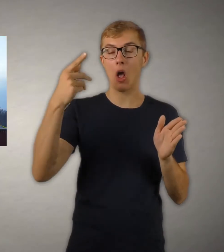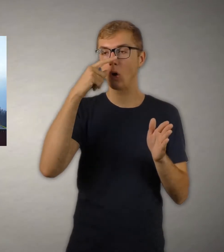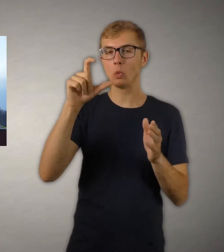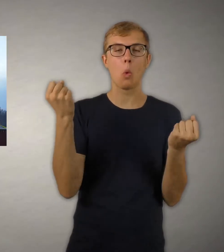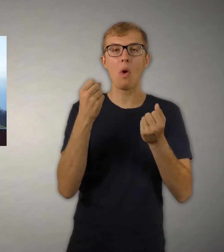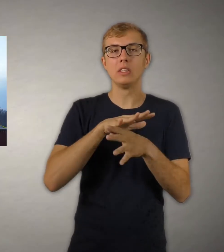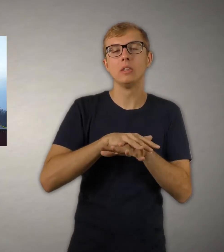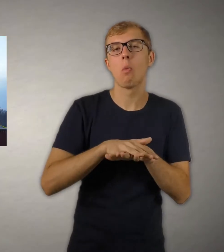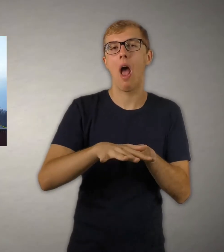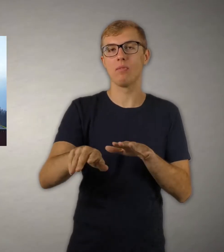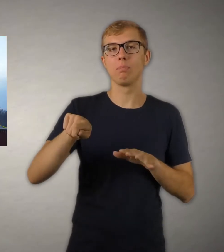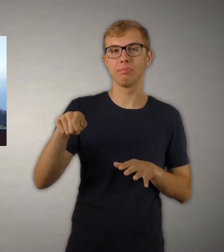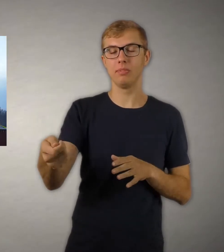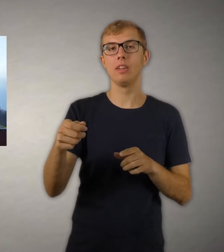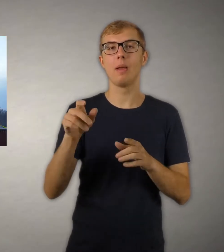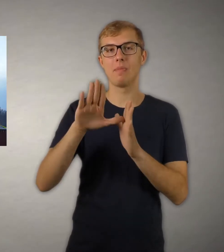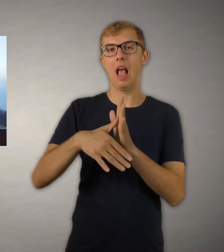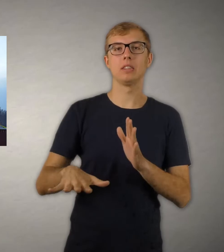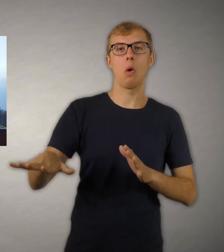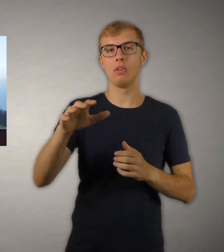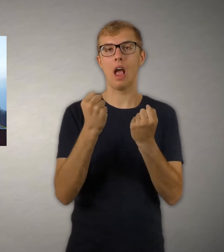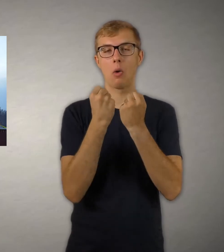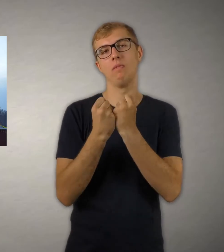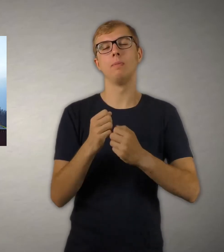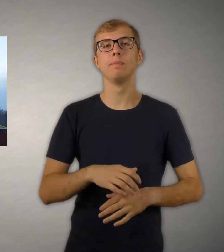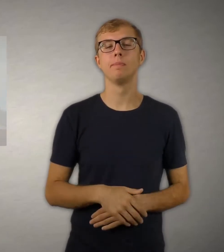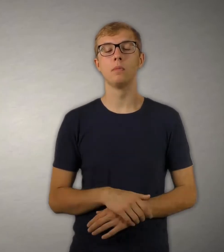Stał się on charakterystycznym symbolem miasta.